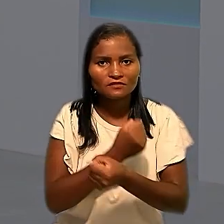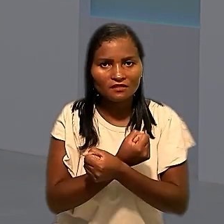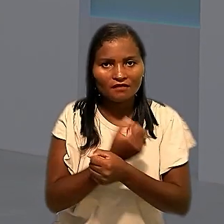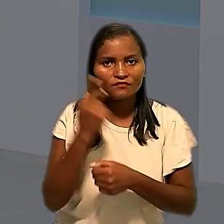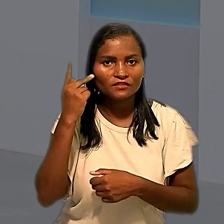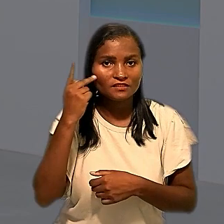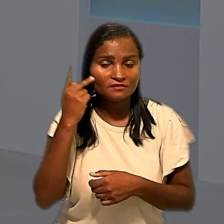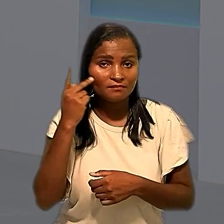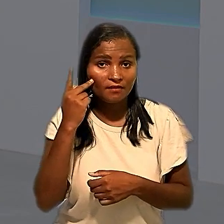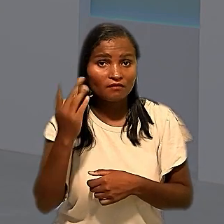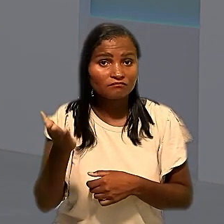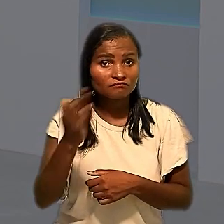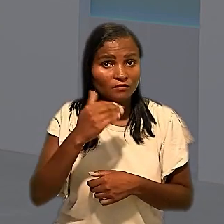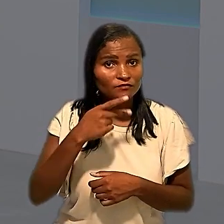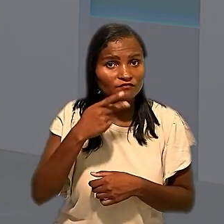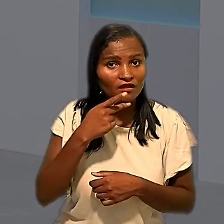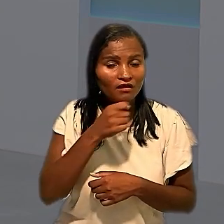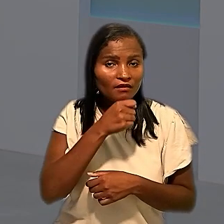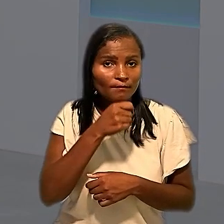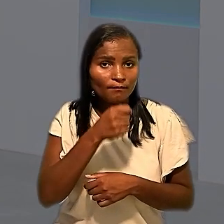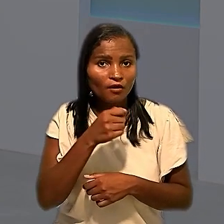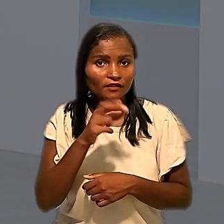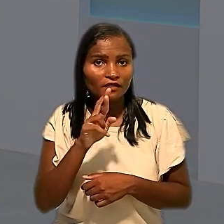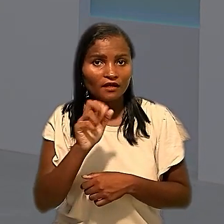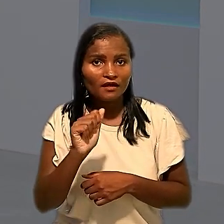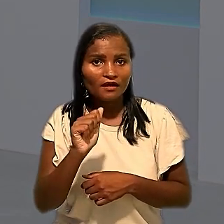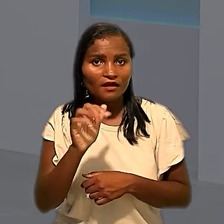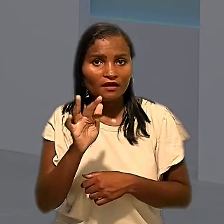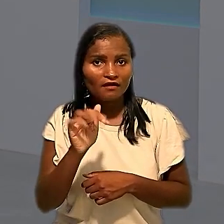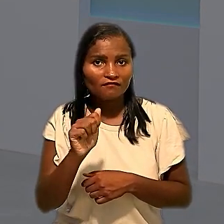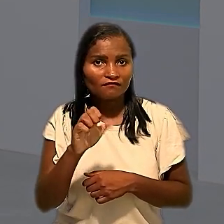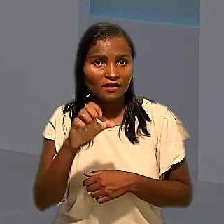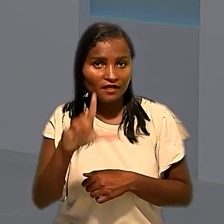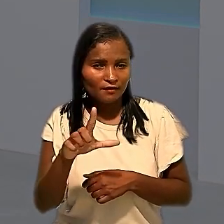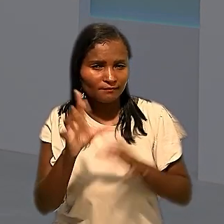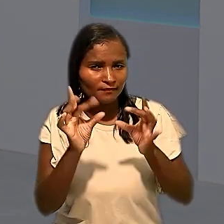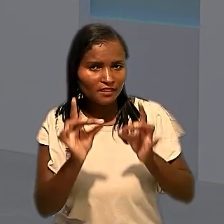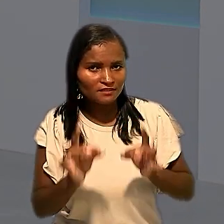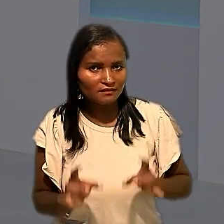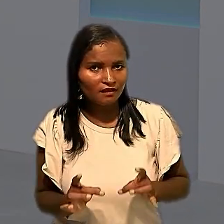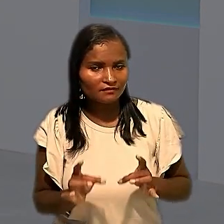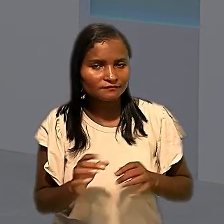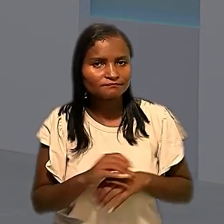Paulo. Vamos falar com o repórter Rafael Oliveira, que tem mais detalhes dessa história. Oi Rafael!